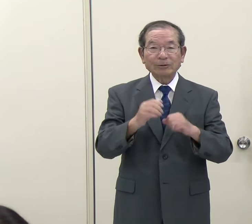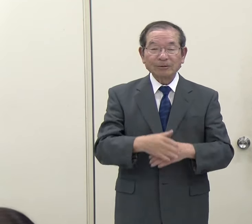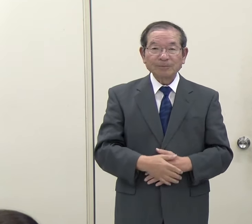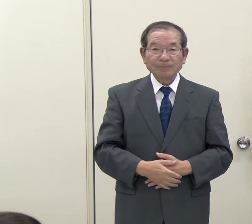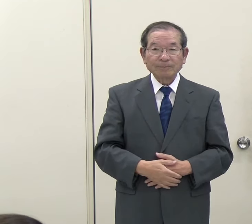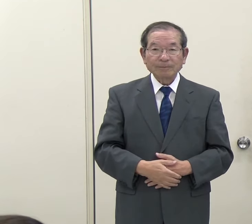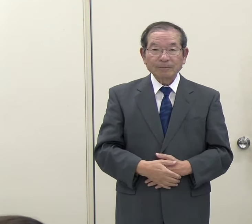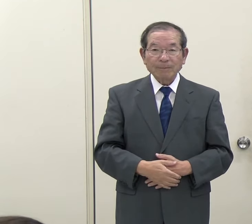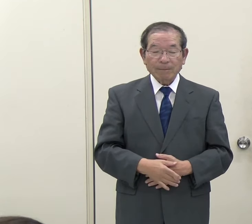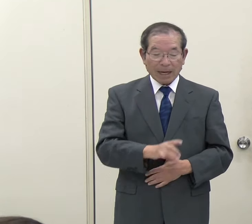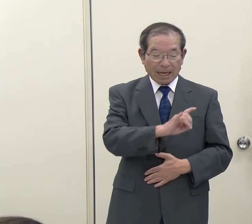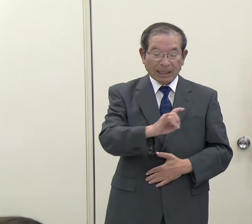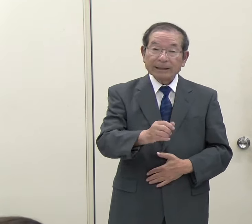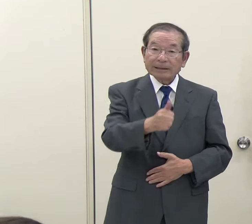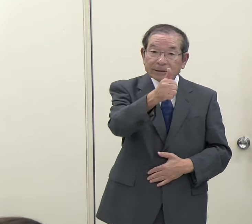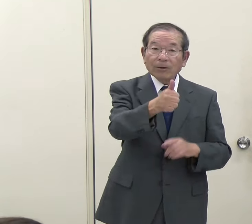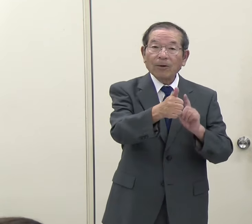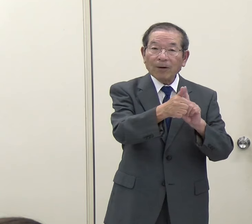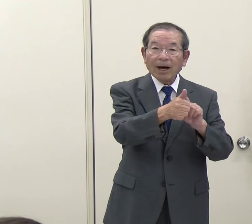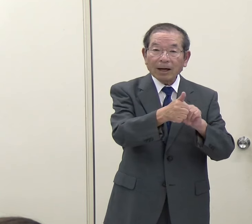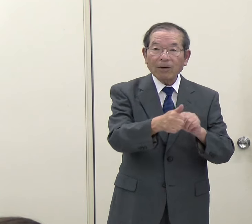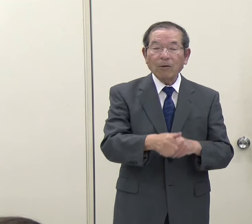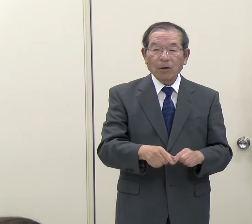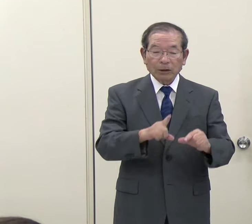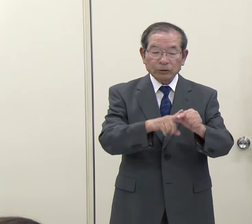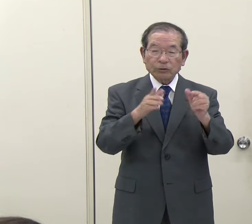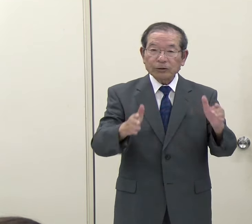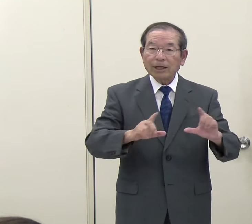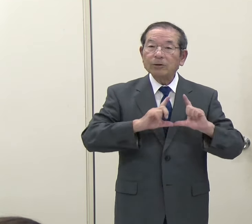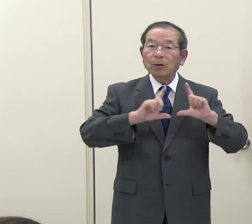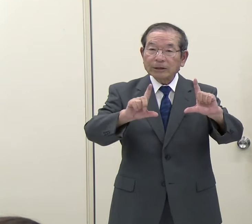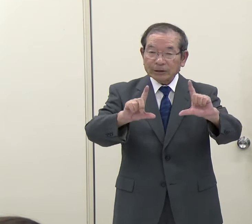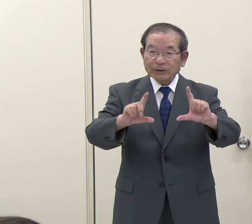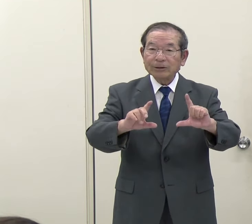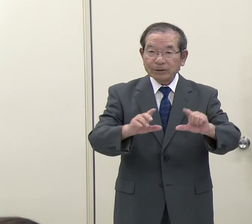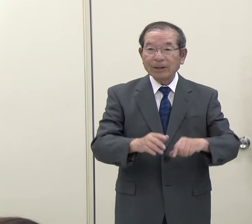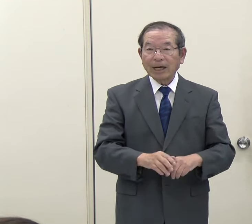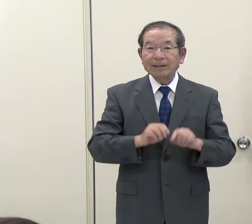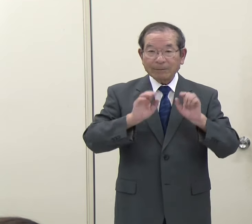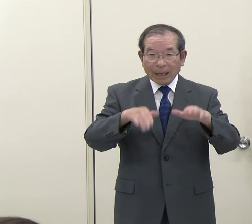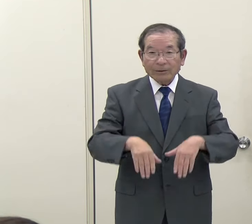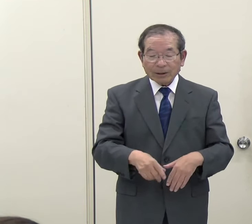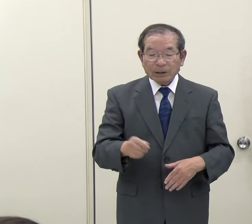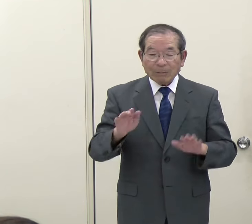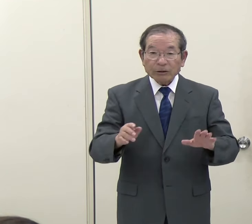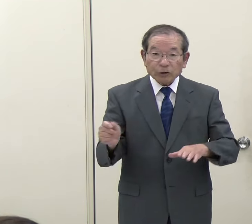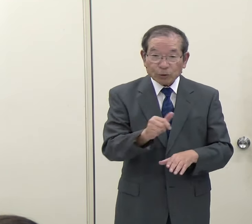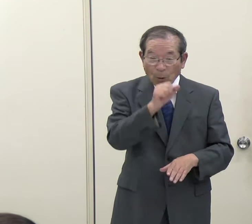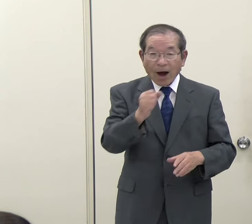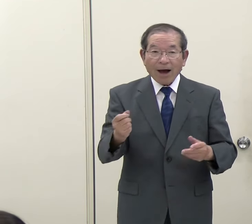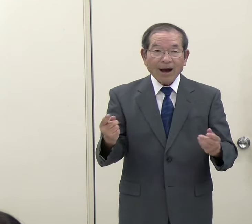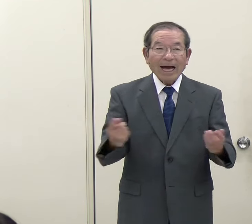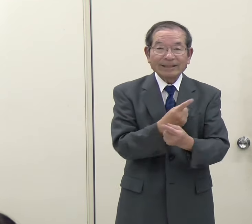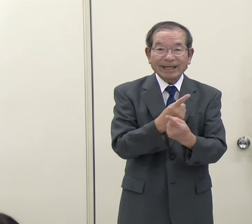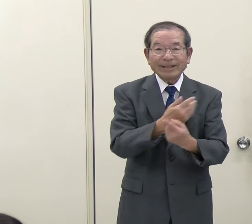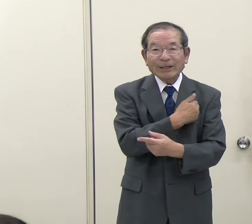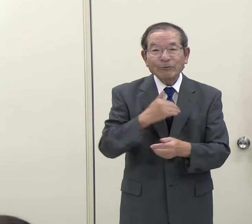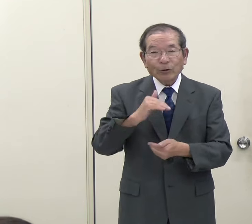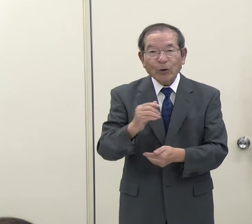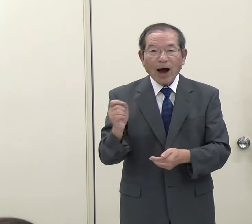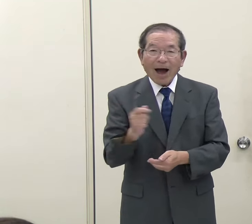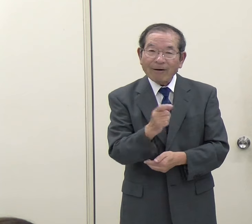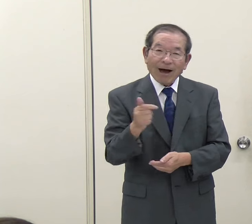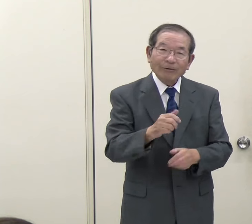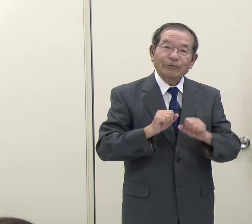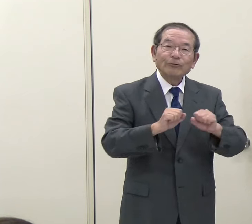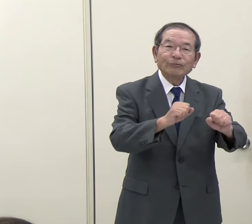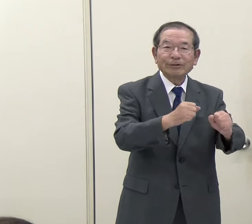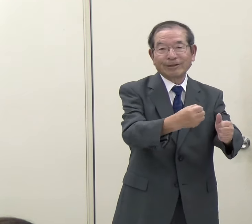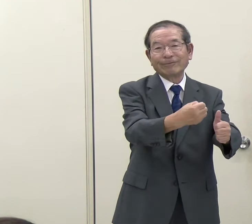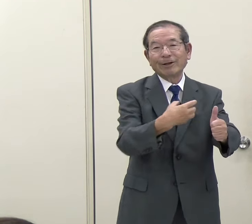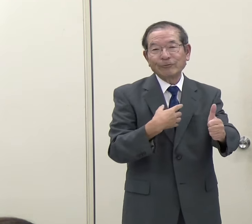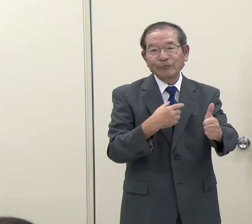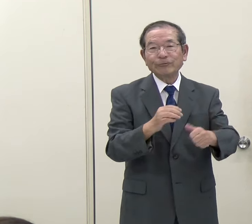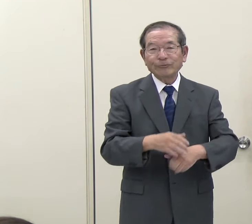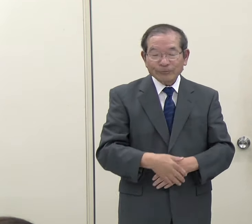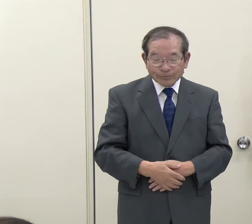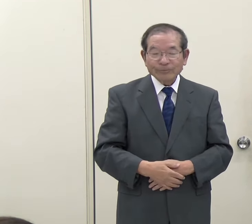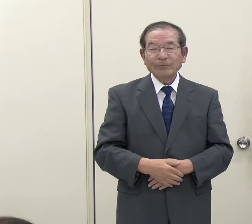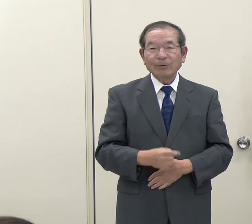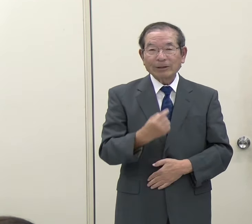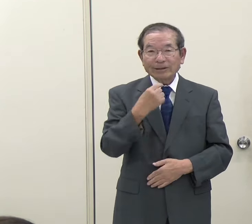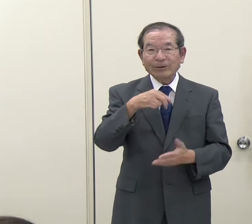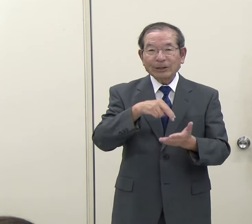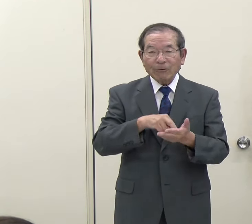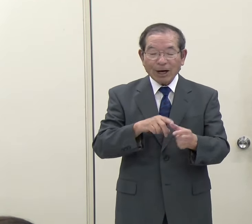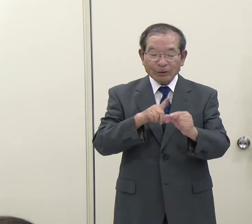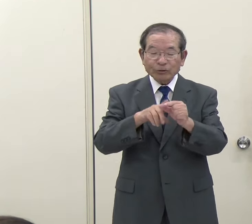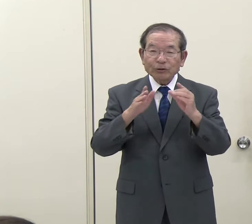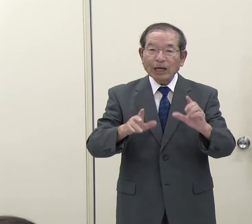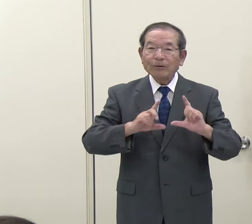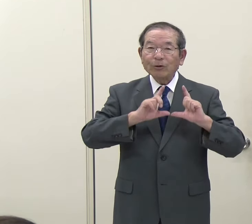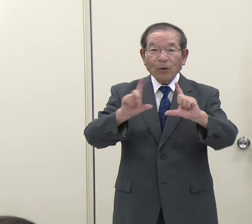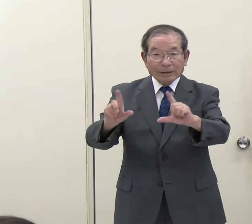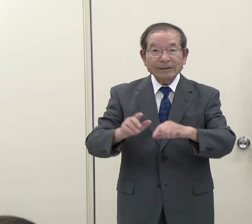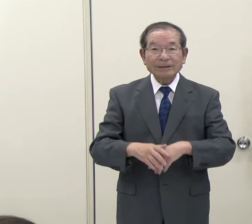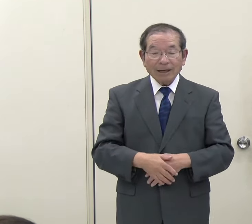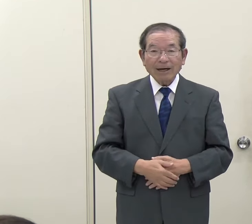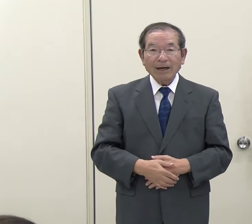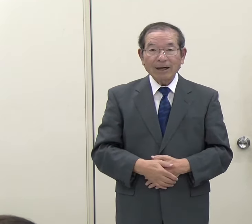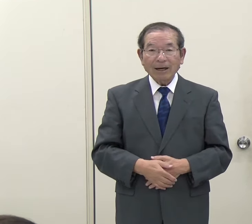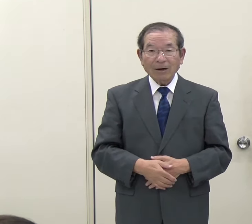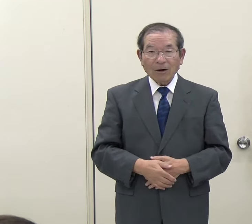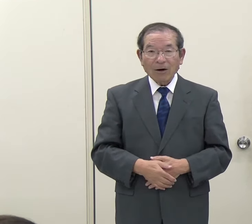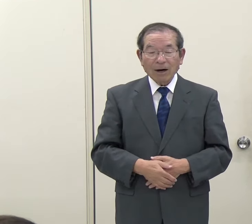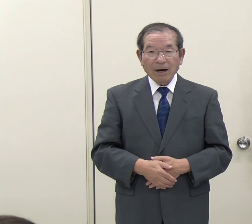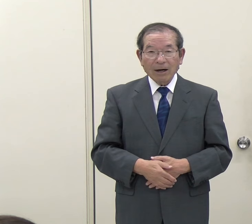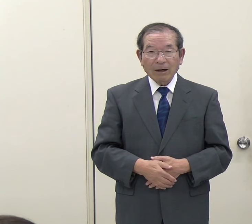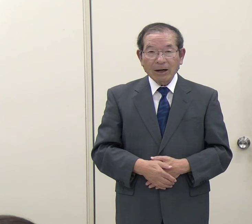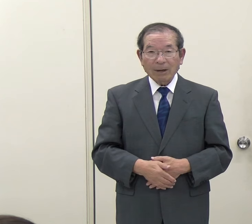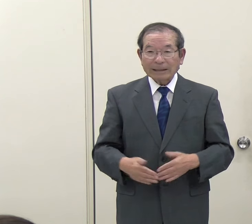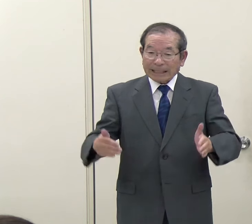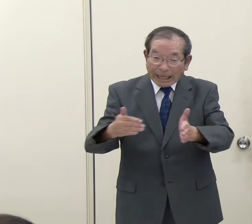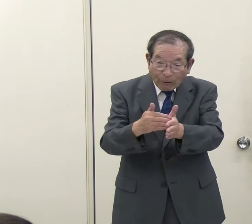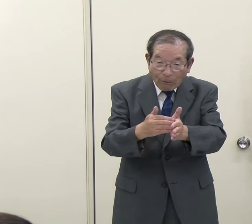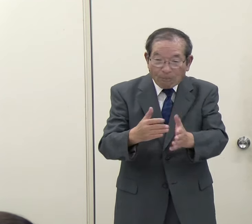議長におかれては、この中間答申を受けて、直ちにできることについては早急に進めていくとおっしゃっていまして、私としても、中間答申が最後の出来上がりではありませんから、